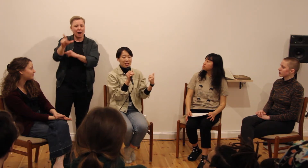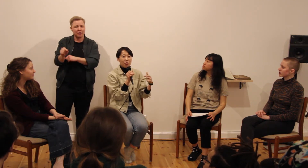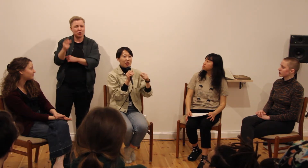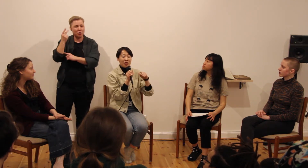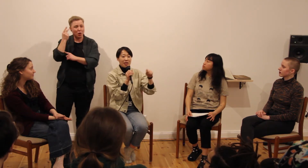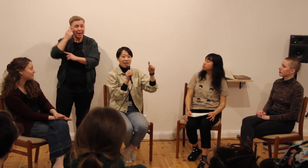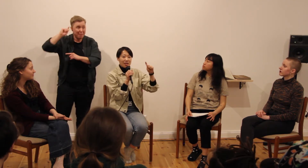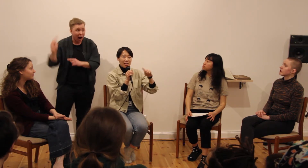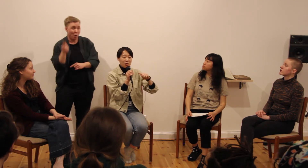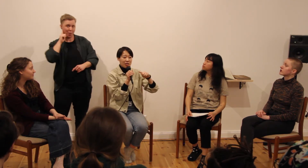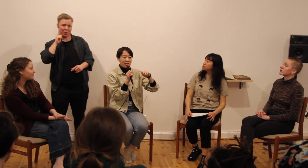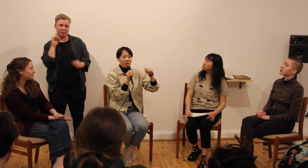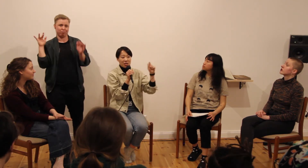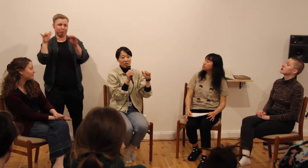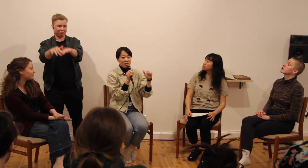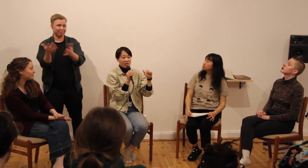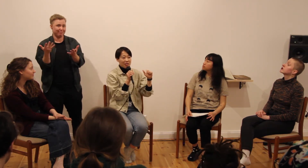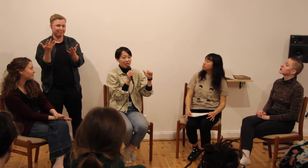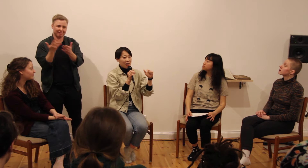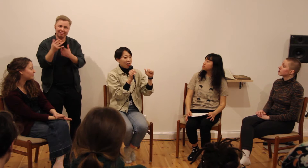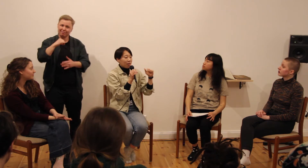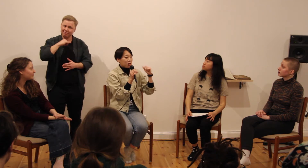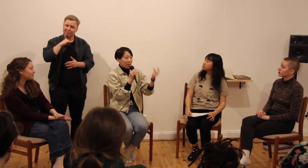weil es kulturelle Unterschiede gibt.